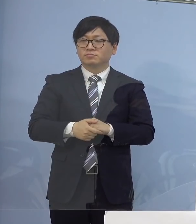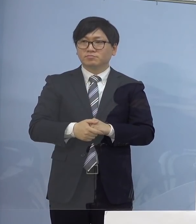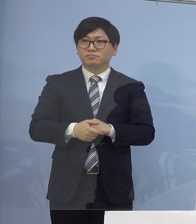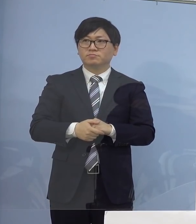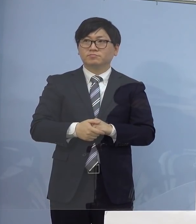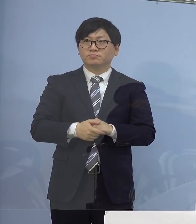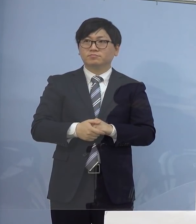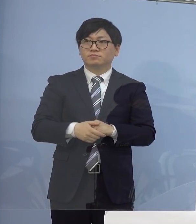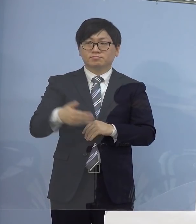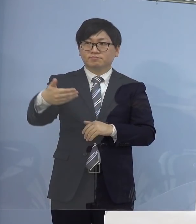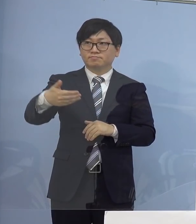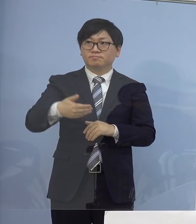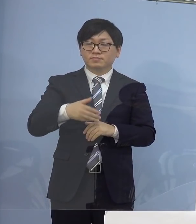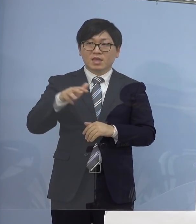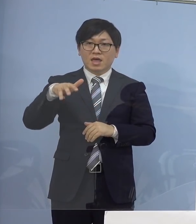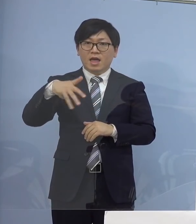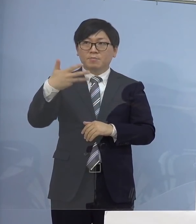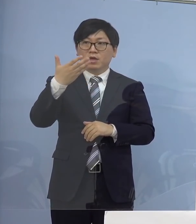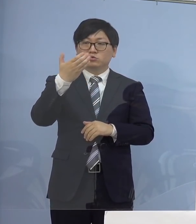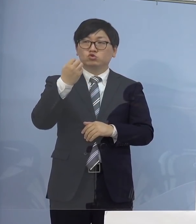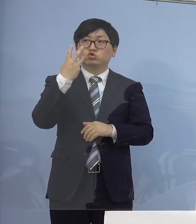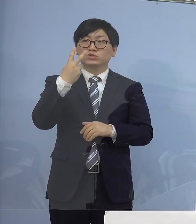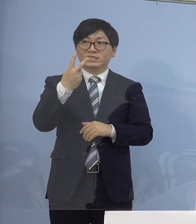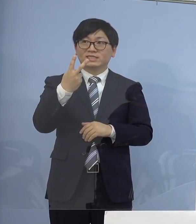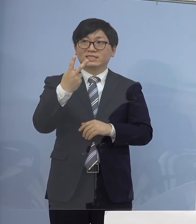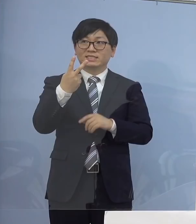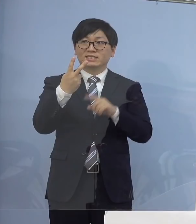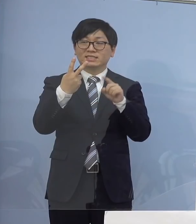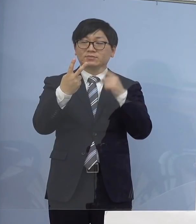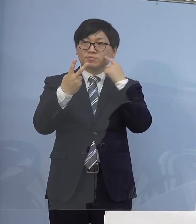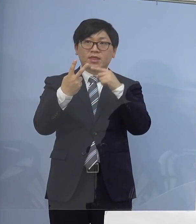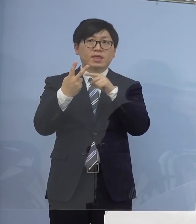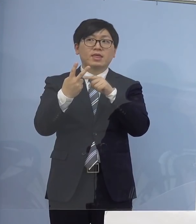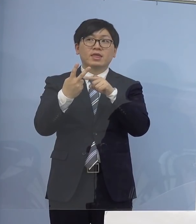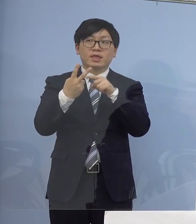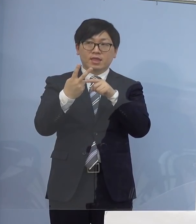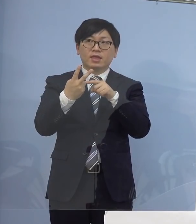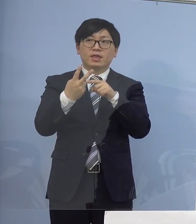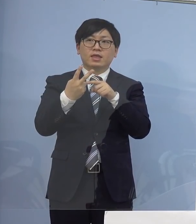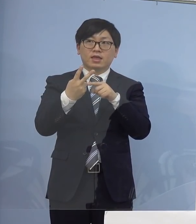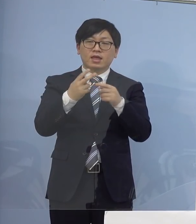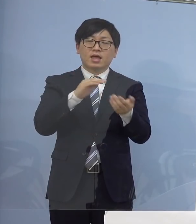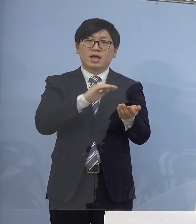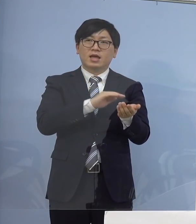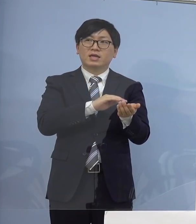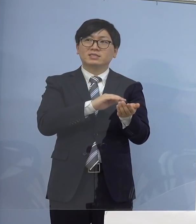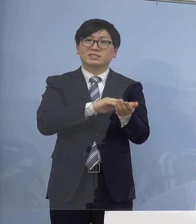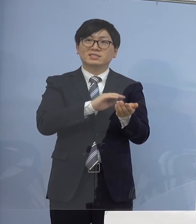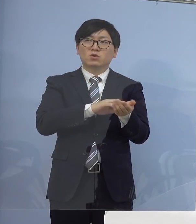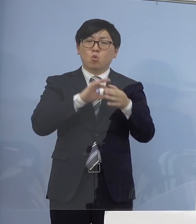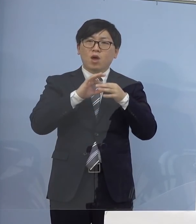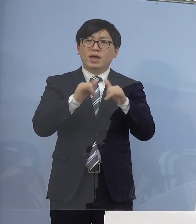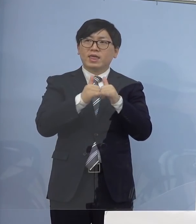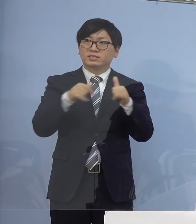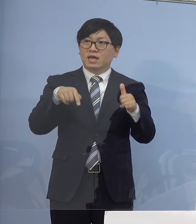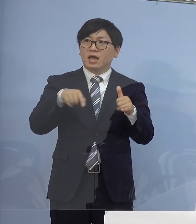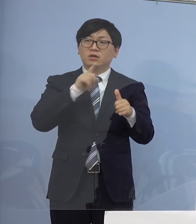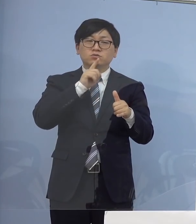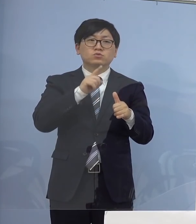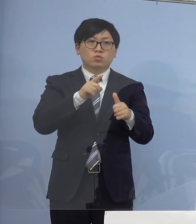892例目の方が医療機関職員となっているんですけれど これは医療従事者ということになるのでしょうか